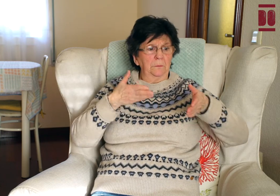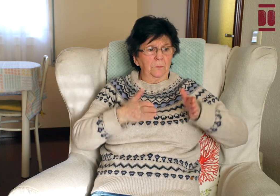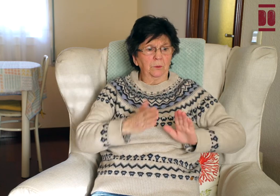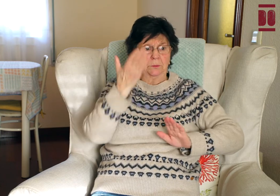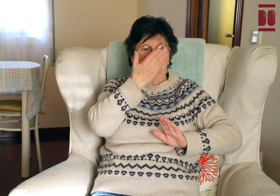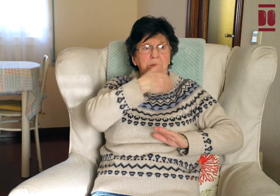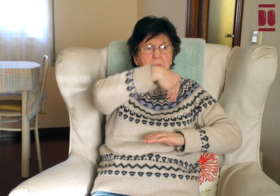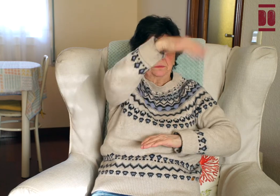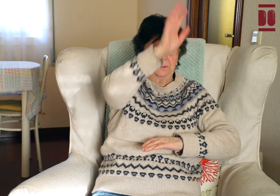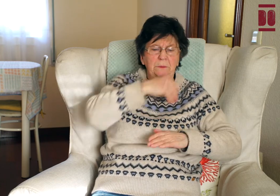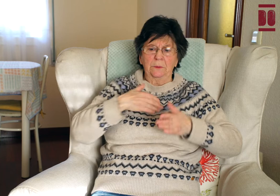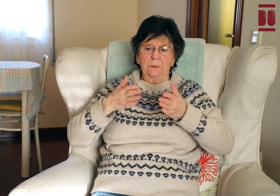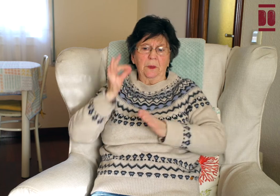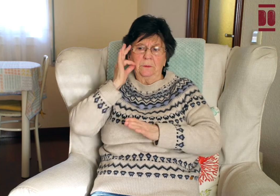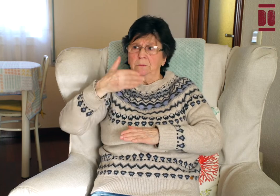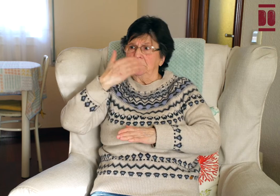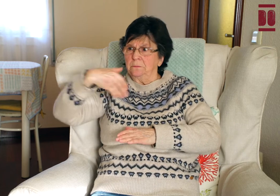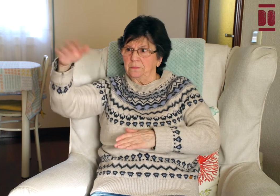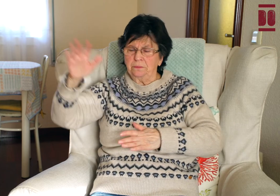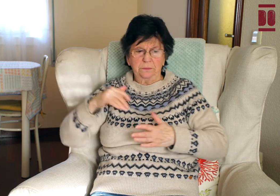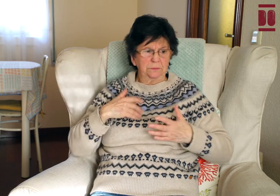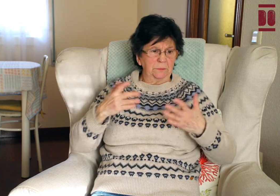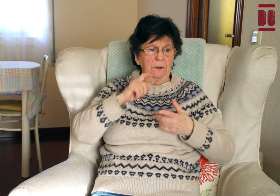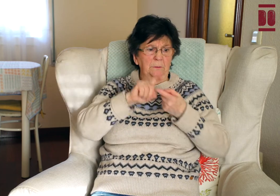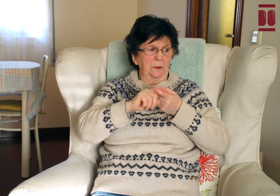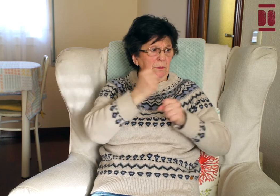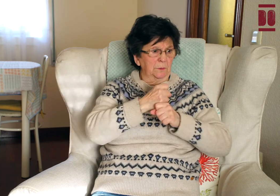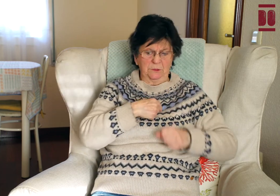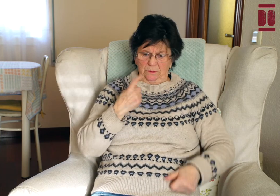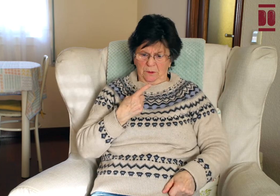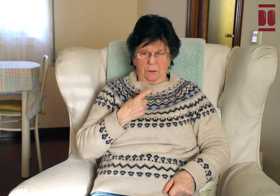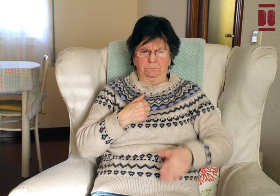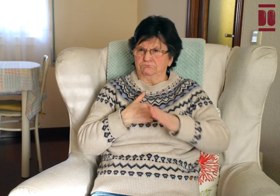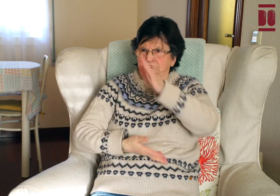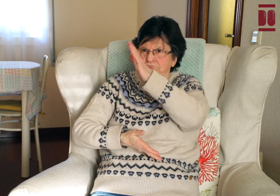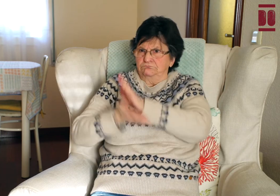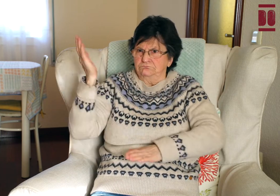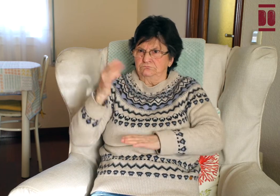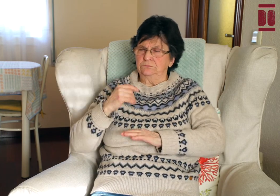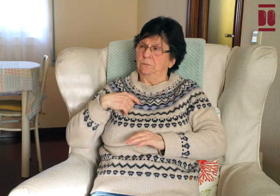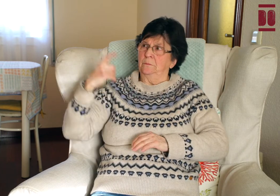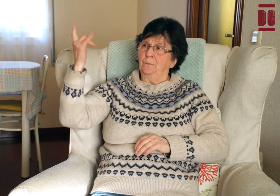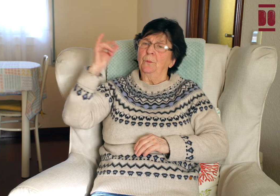Mi hijo y mi hija estudiaban fuera —cada uno en un sitio— mi marido trabajaba y yo estaba sola.